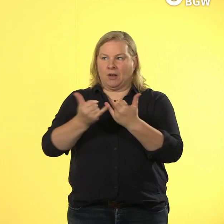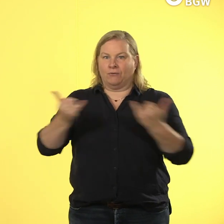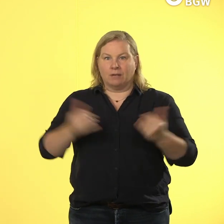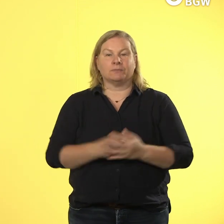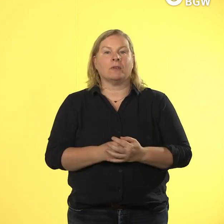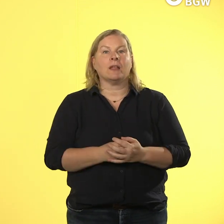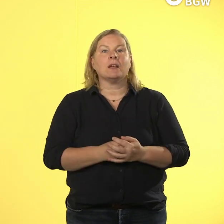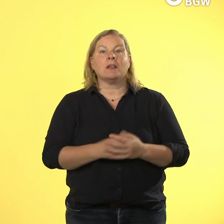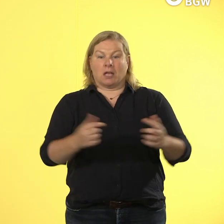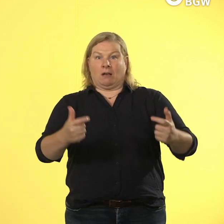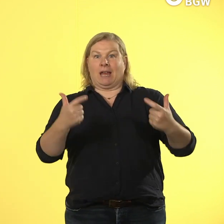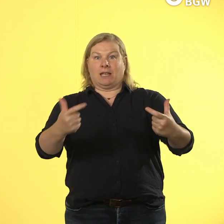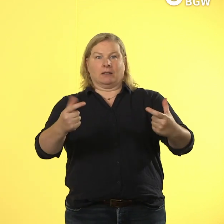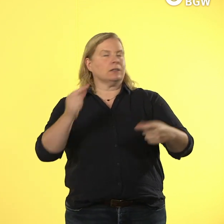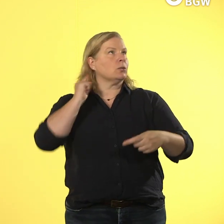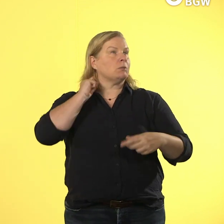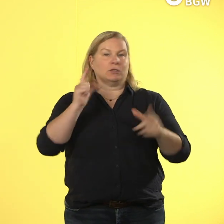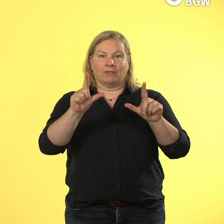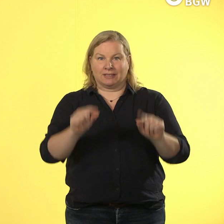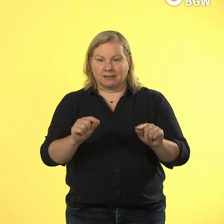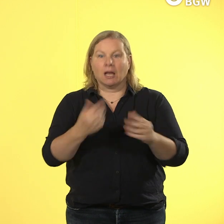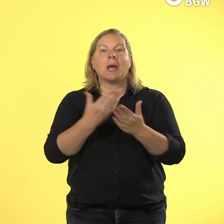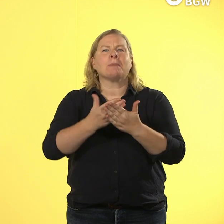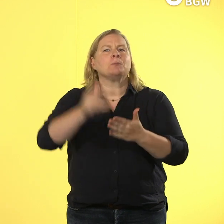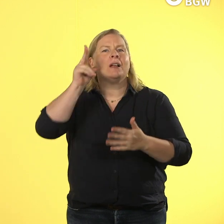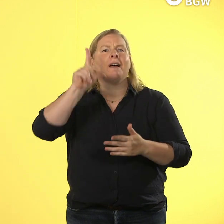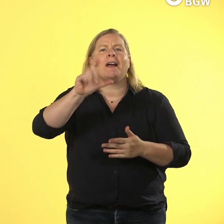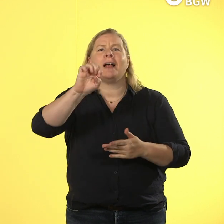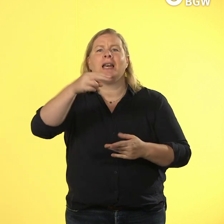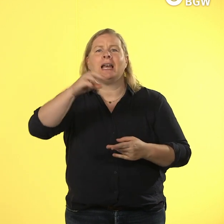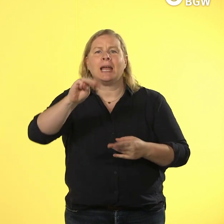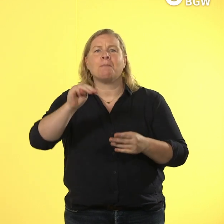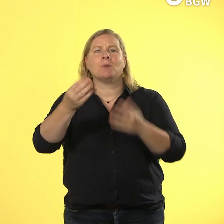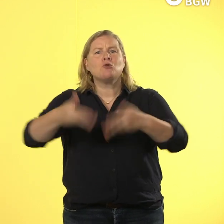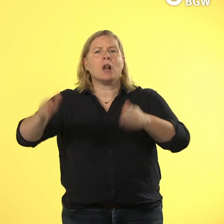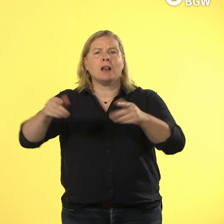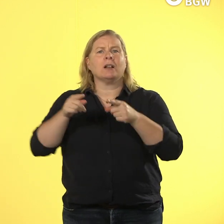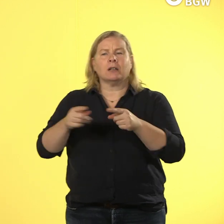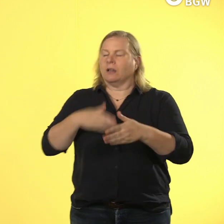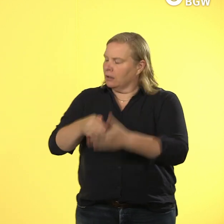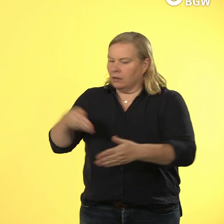immer wieder an meine Grenzen komme und Herr Lehmkuhl mich beleidigt hat, mich vielleicht schon mal geschlagen hat